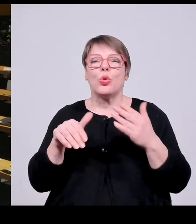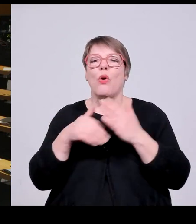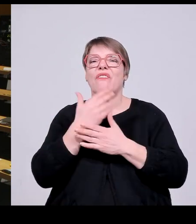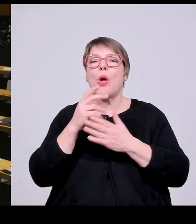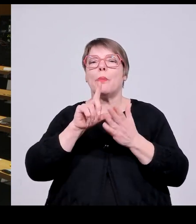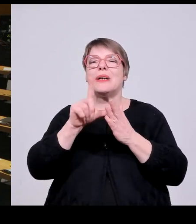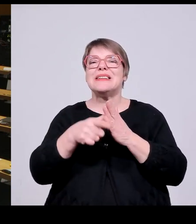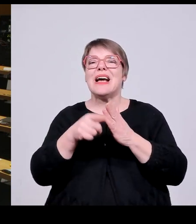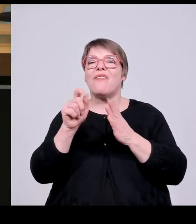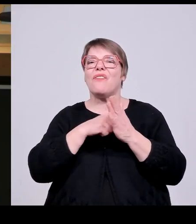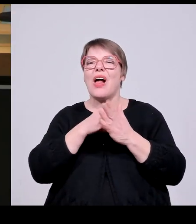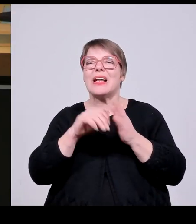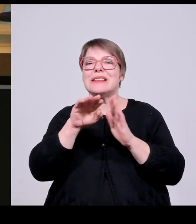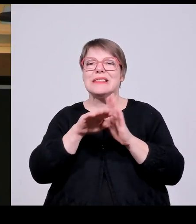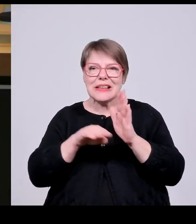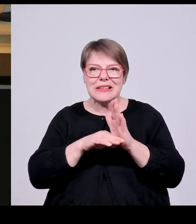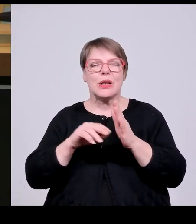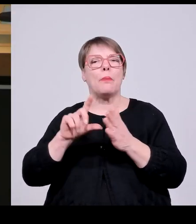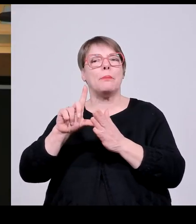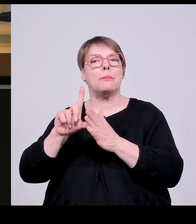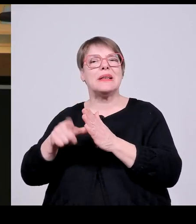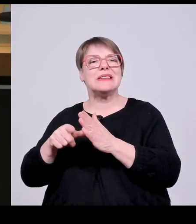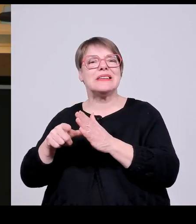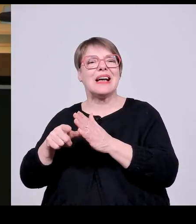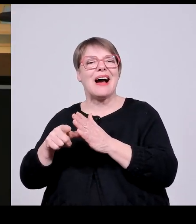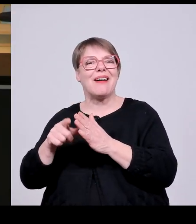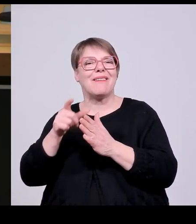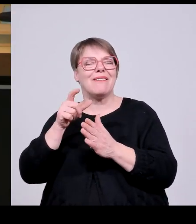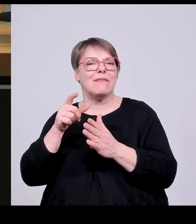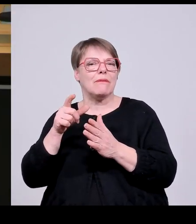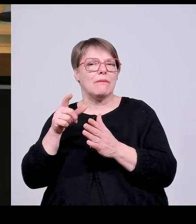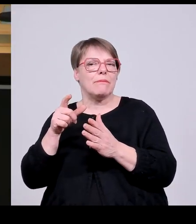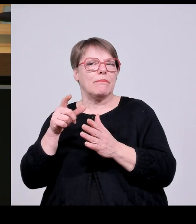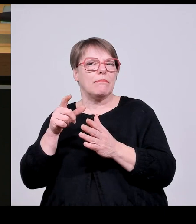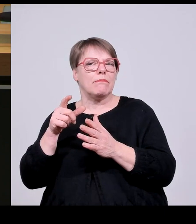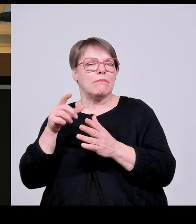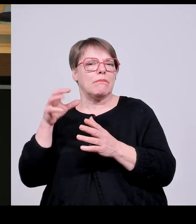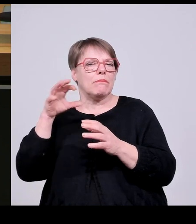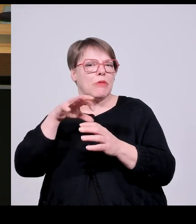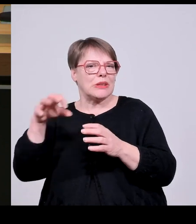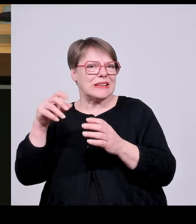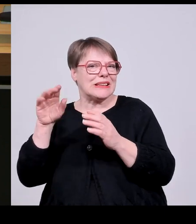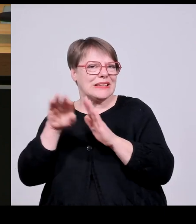Und ich werde es auch nicht müde zu erwähnen, warum wir diese Wiederholungswahl